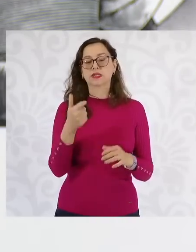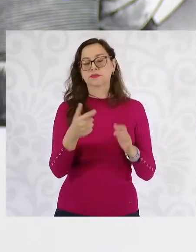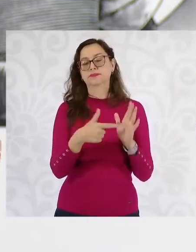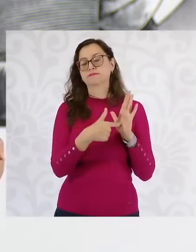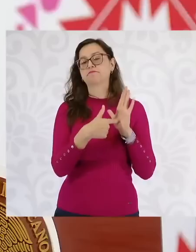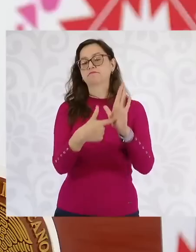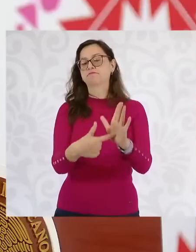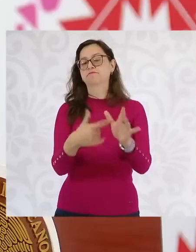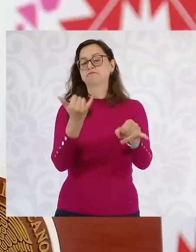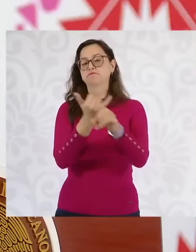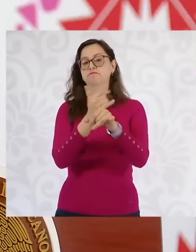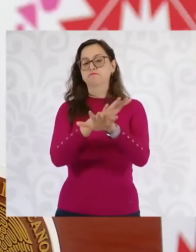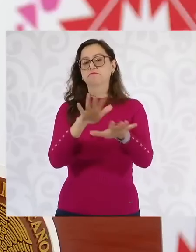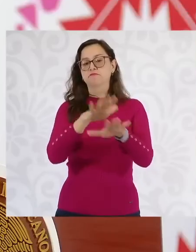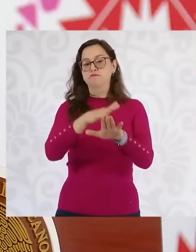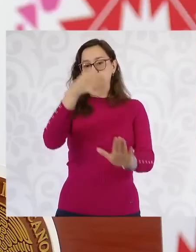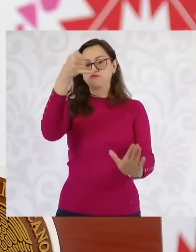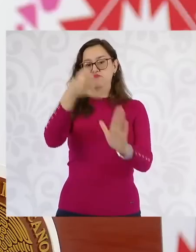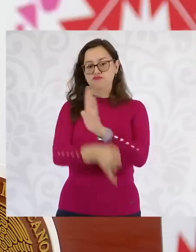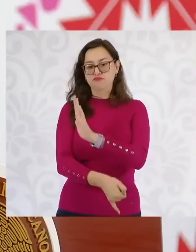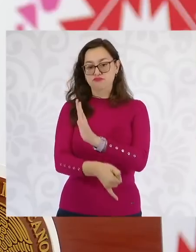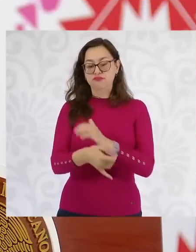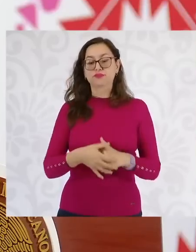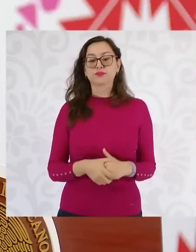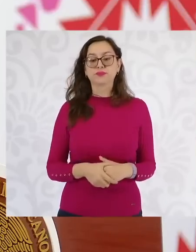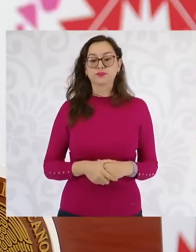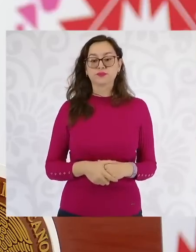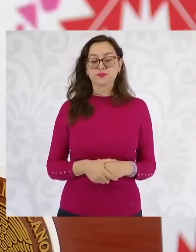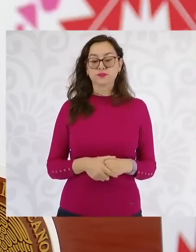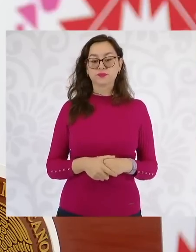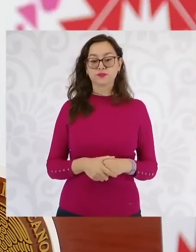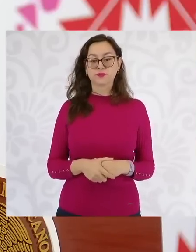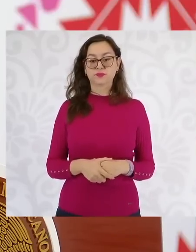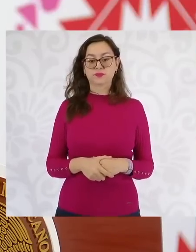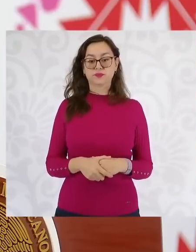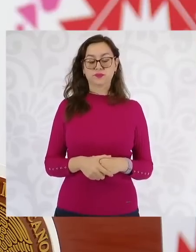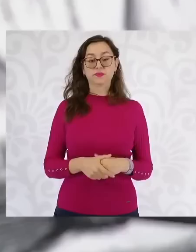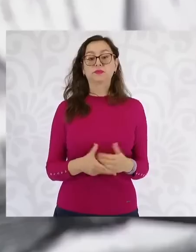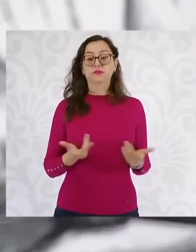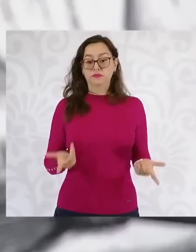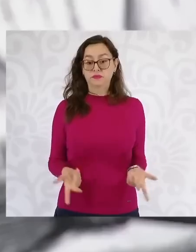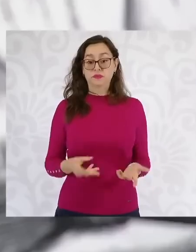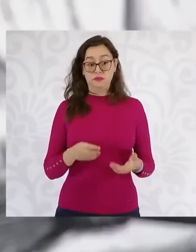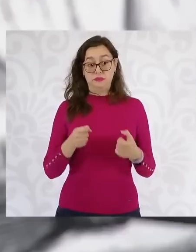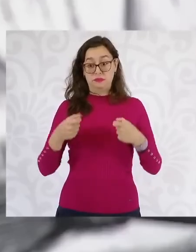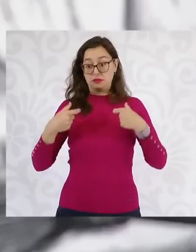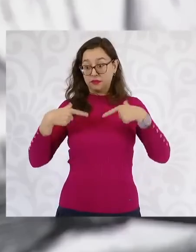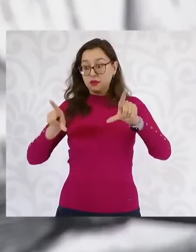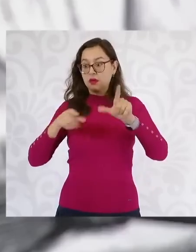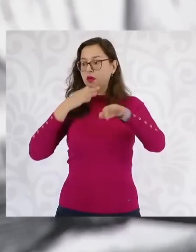dar una información mayor se estuvo haciendo los boletines y están en comunicación con la